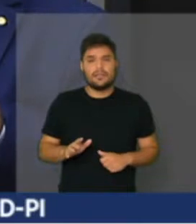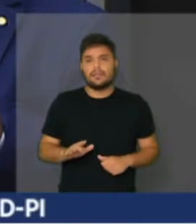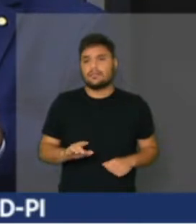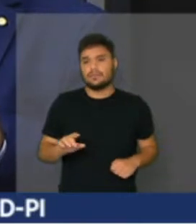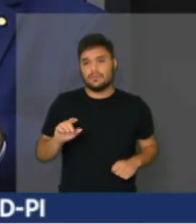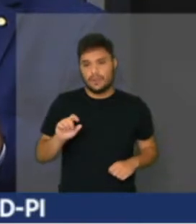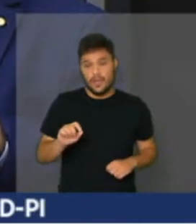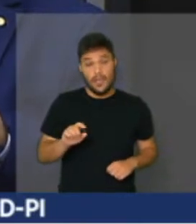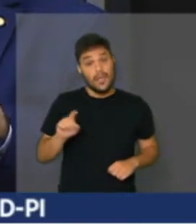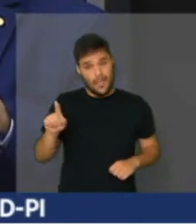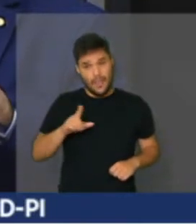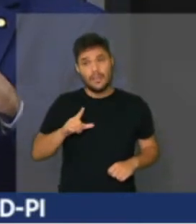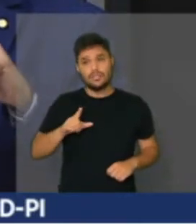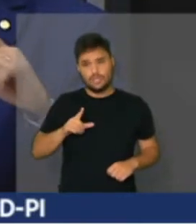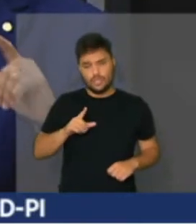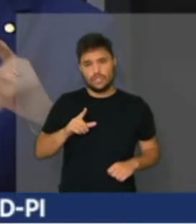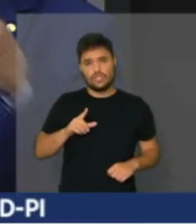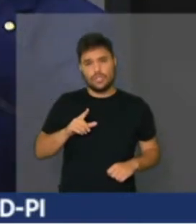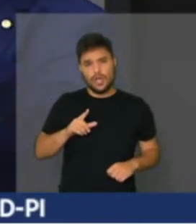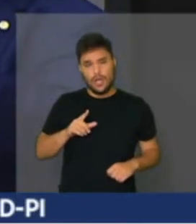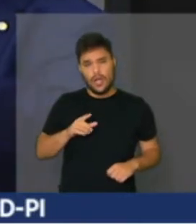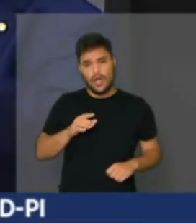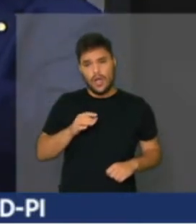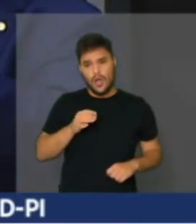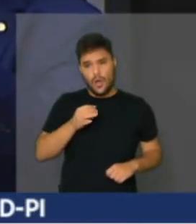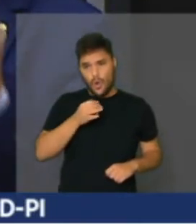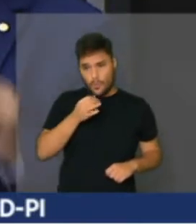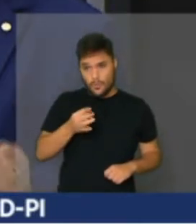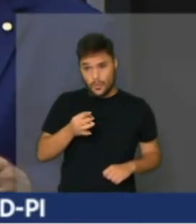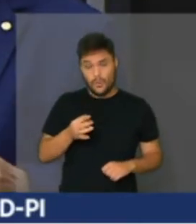POSIÇÃO DE UM OUTRO PL QUE ELE ESTÁ AQUI PRESENTE QUERO ELOGIAR E AGRADECER A SUA COMPREENSÃO ENTÃO, POSIÇÃO